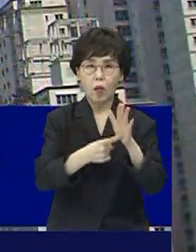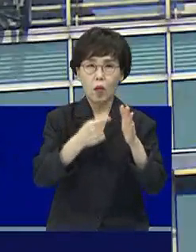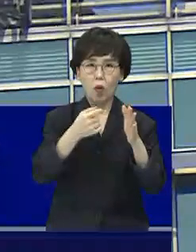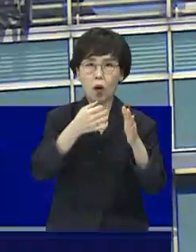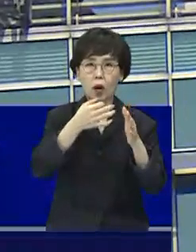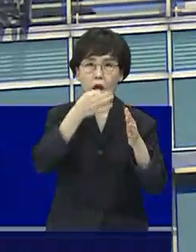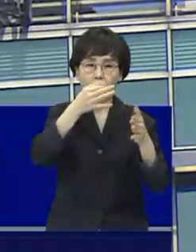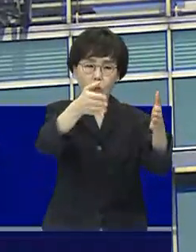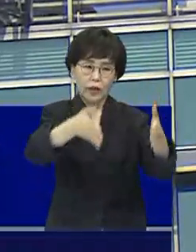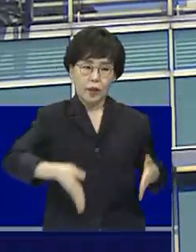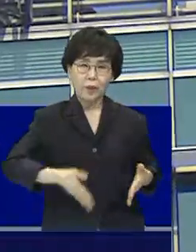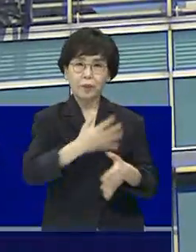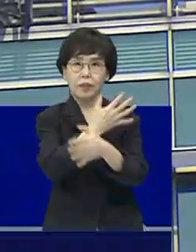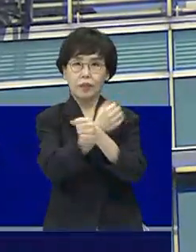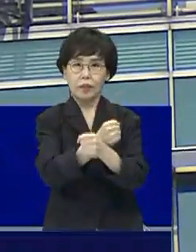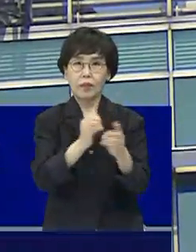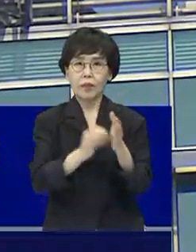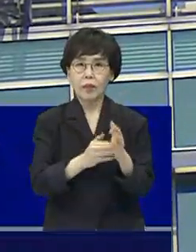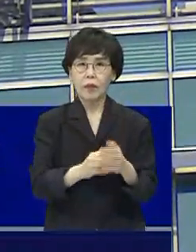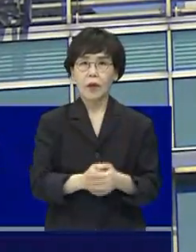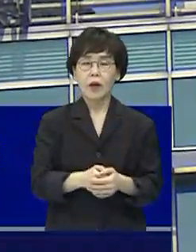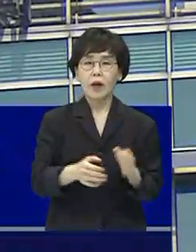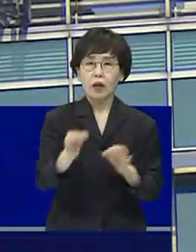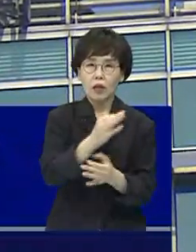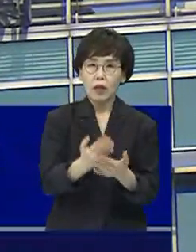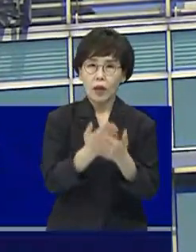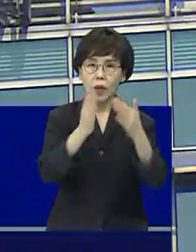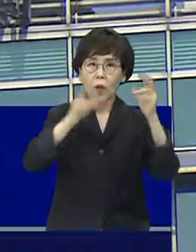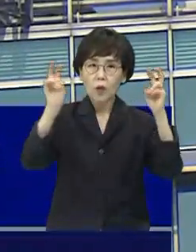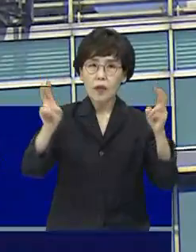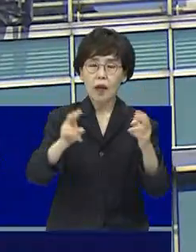인디애나 경제개발공사의 마케팅을 담당하고 있는 미디어 광고 벤처는 광고